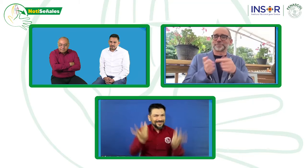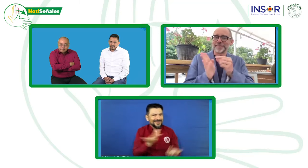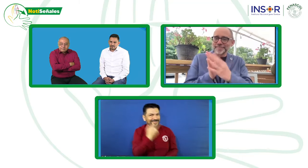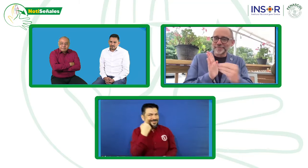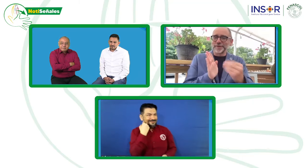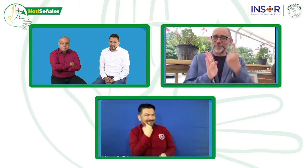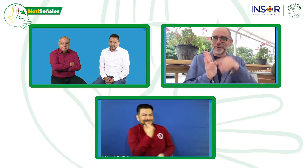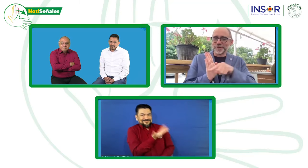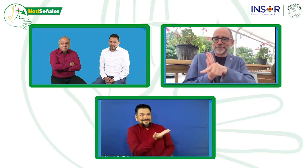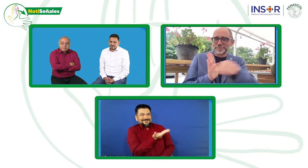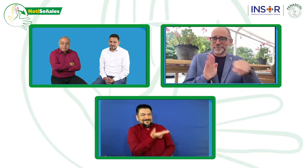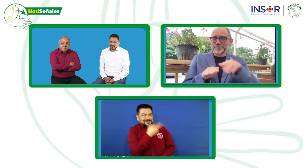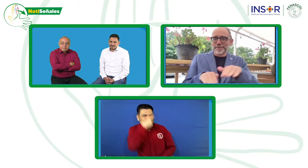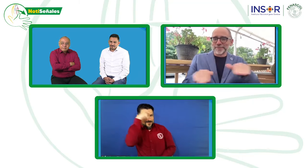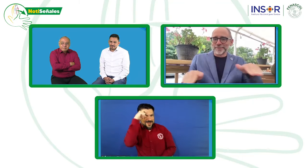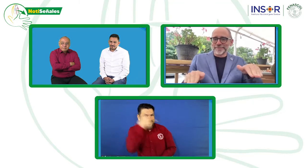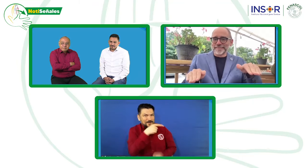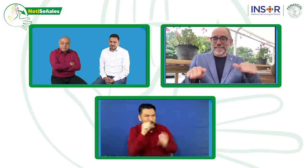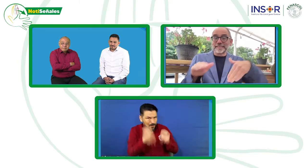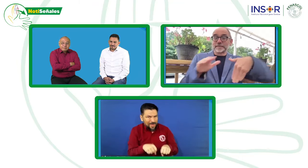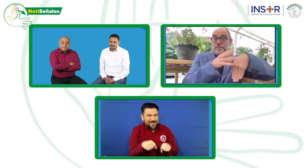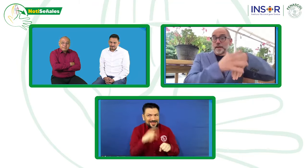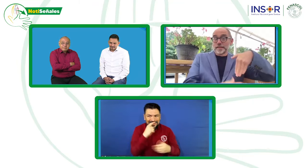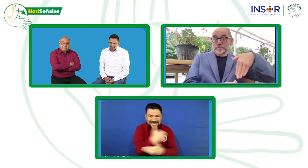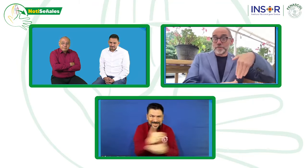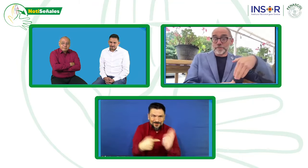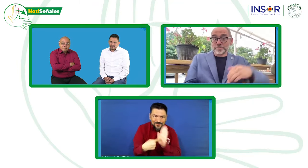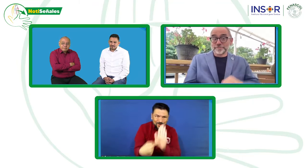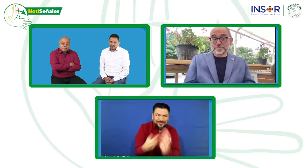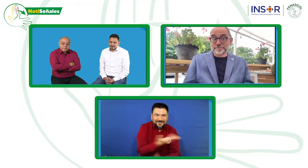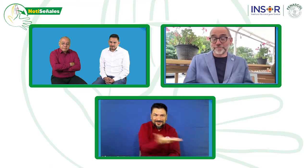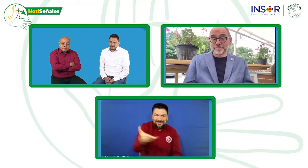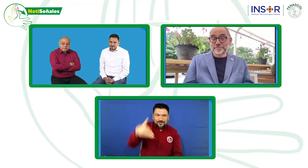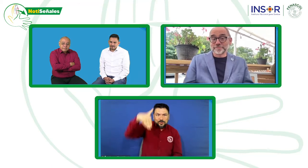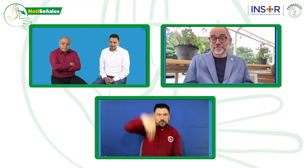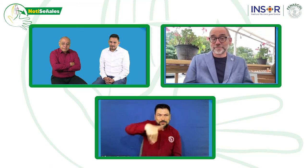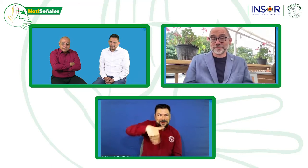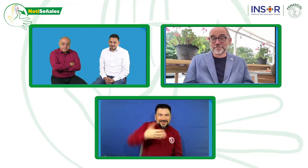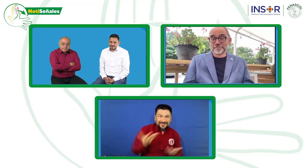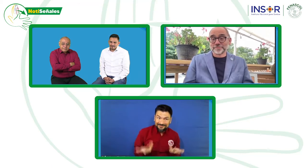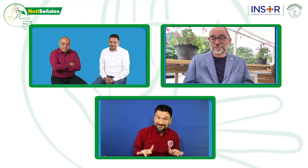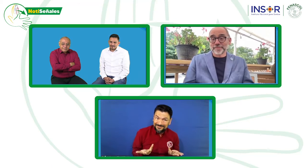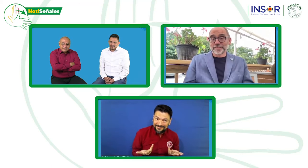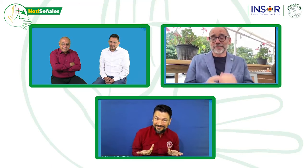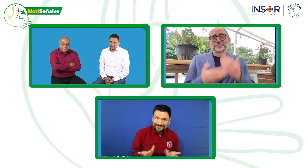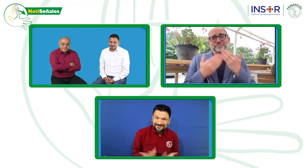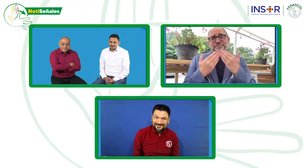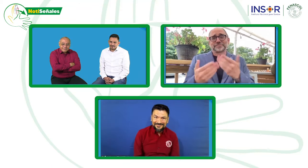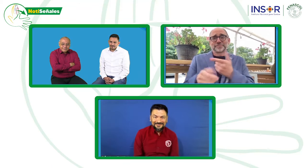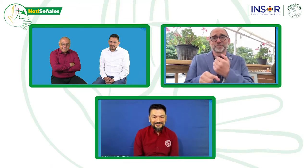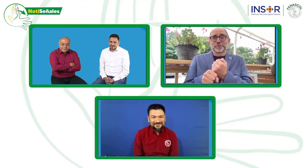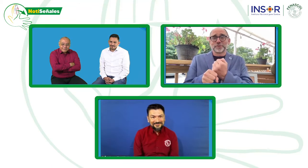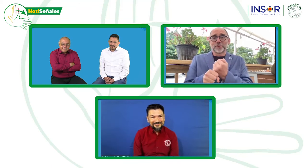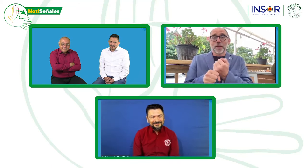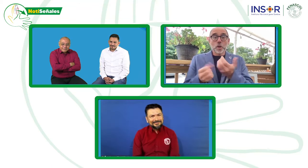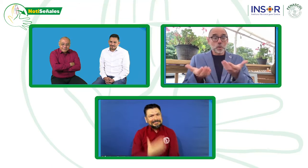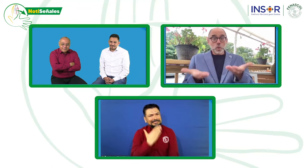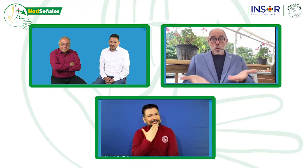límites, que esas barreras se deben superar. Giovanni es un ejemplo de eso. Y Giovanni es